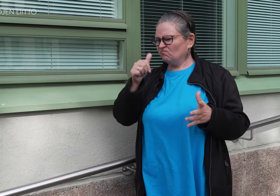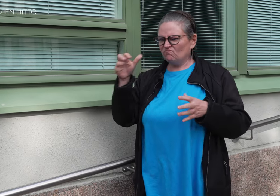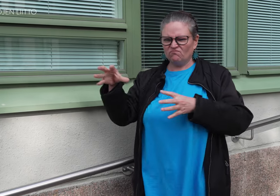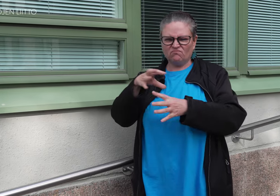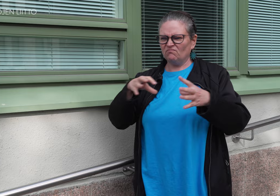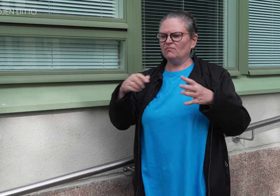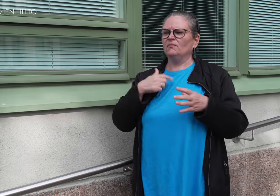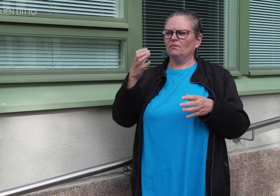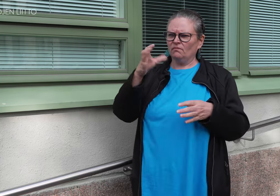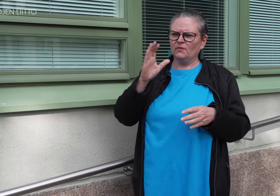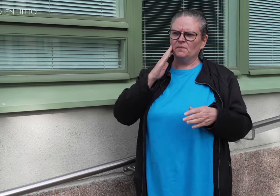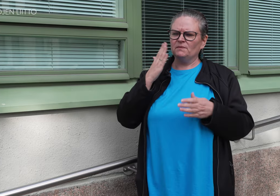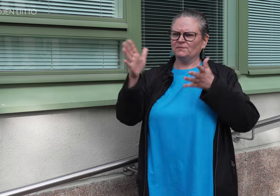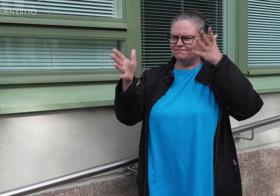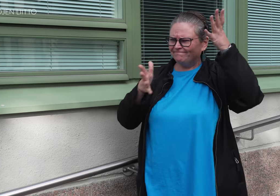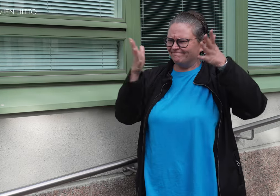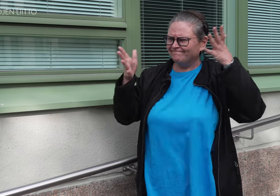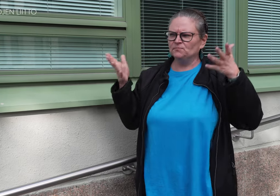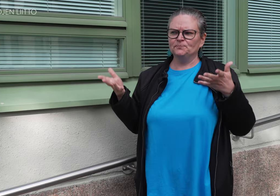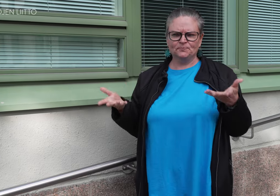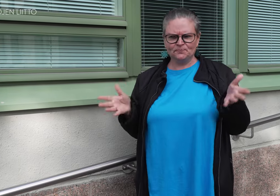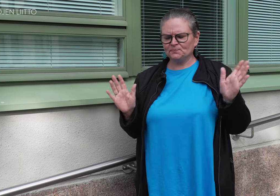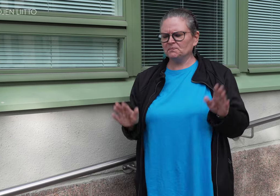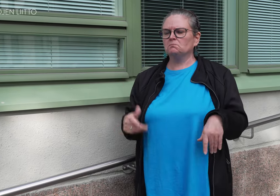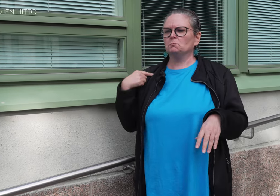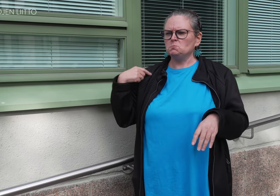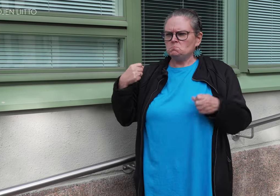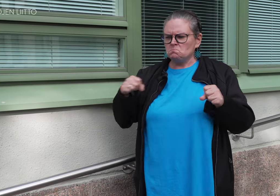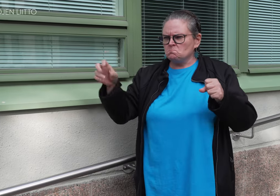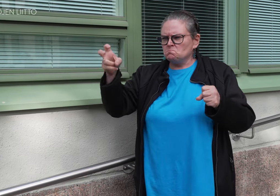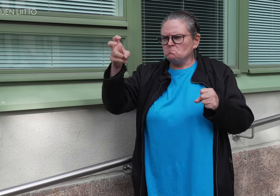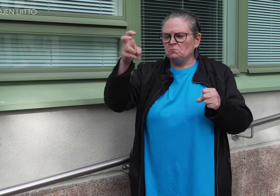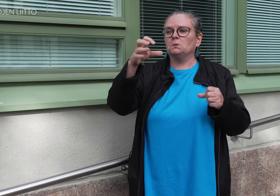Alku oli hieman tahmea, mutta lopulta onnistuimme saamaan -